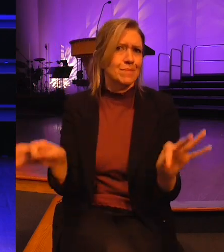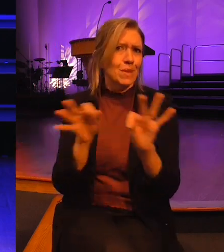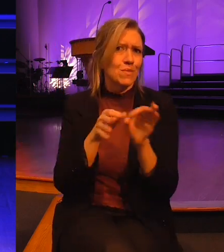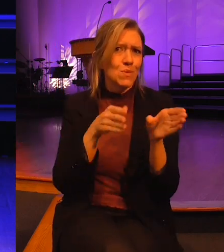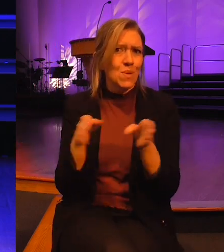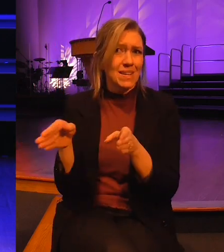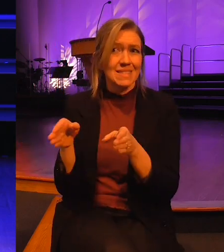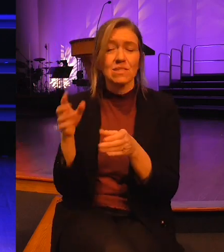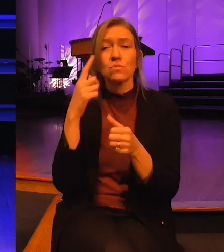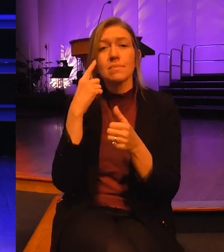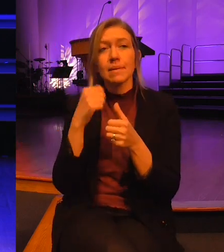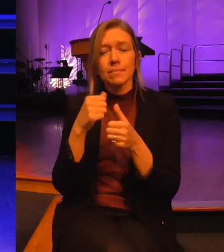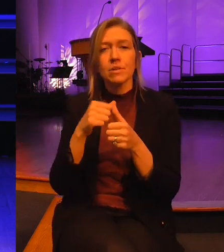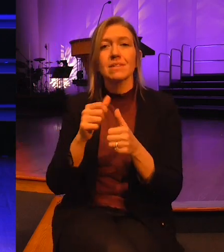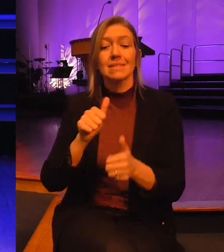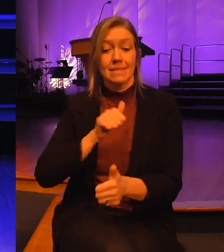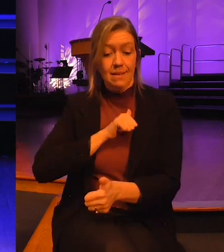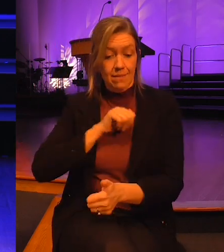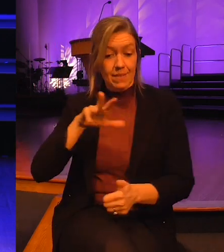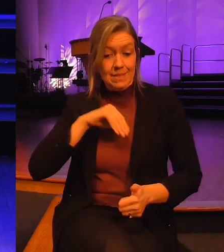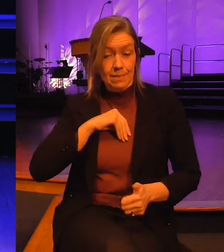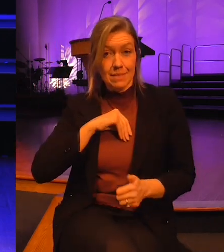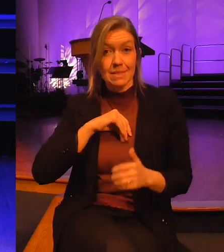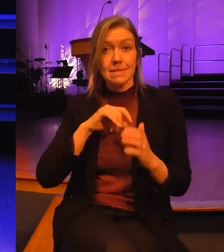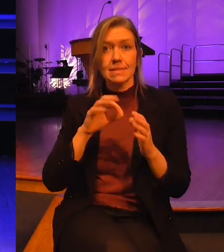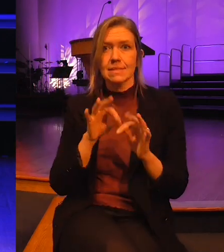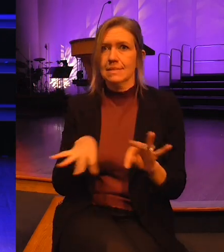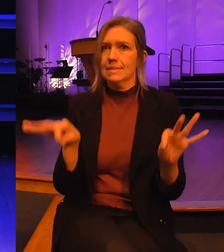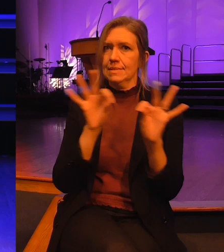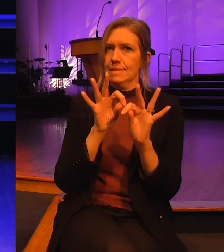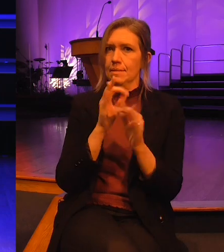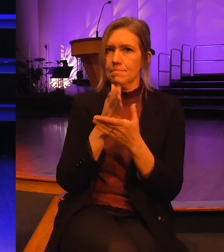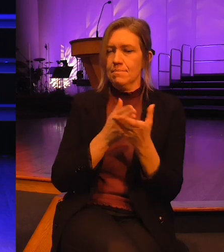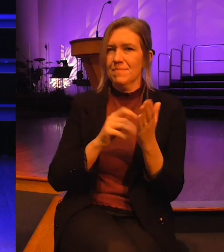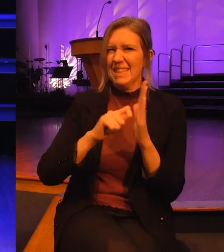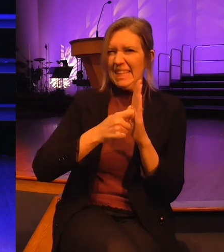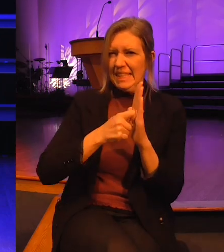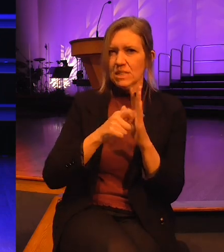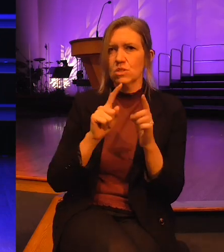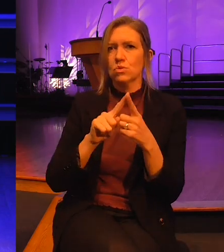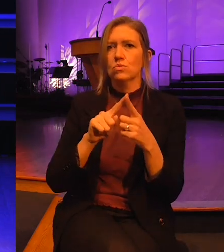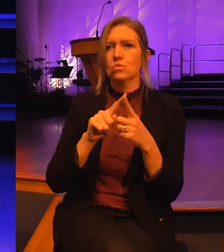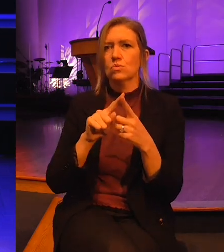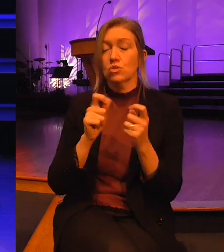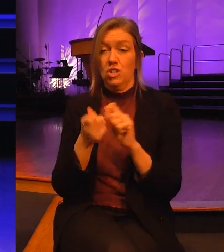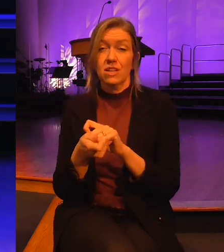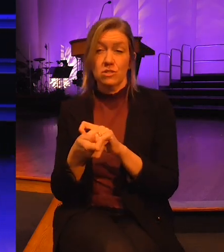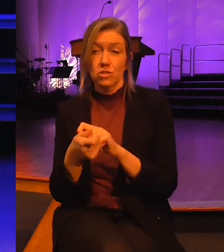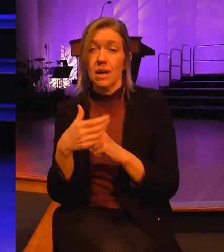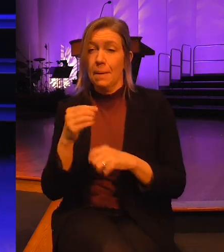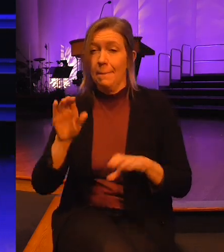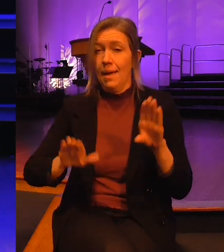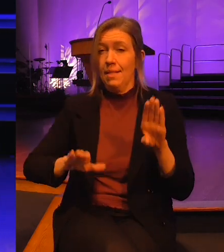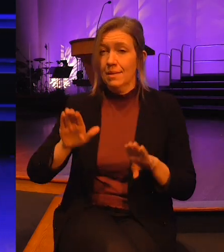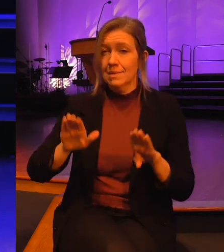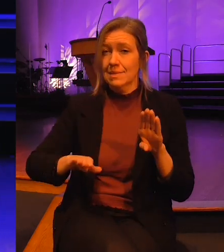la clave para el equilibrio y el cambio, así que si puedes aceptarte tal como eres todos